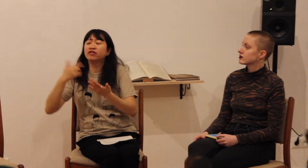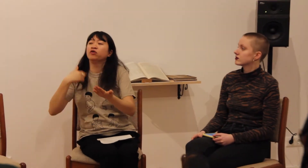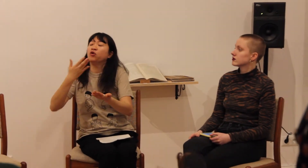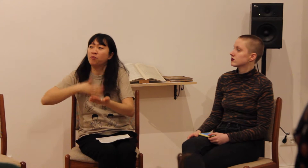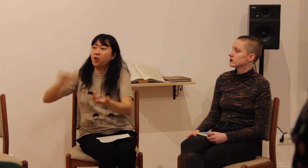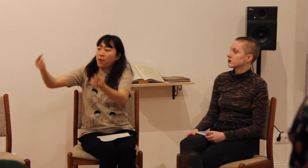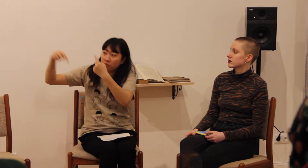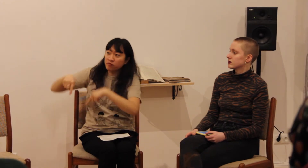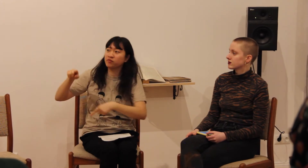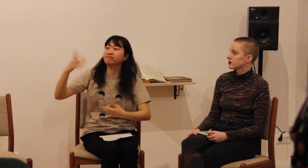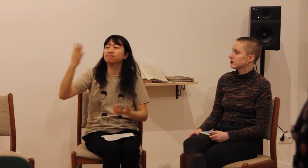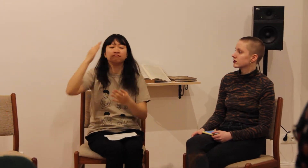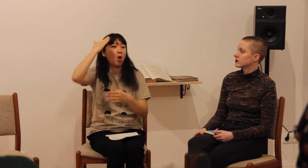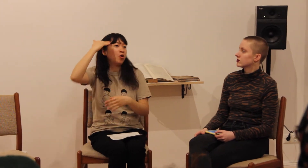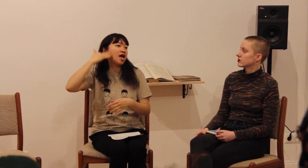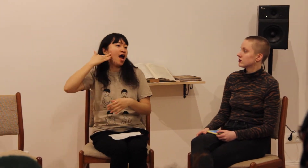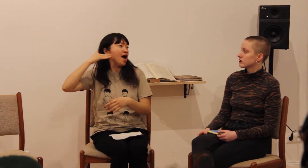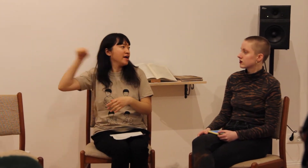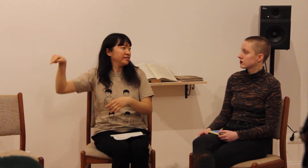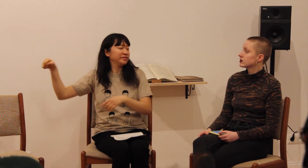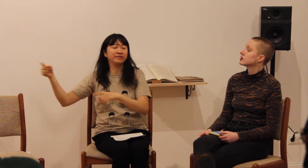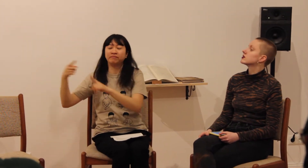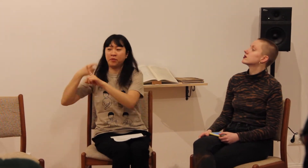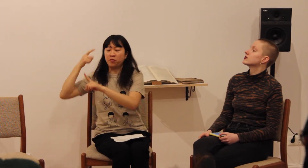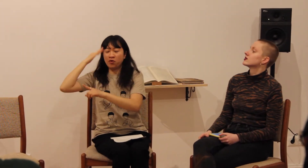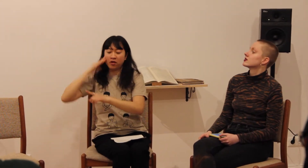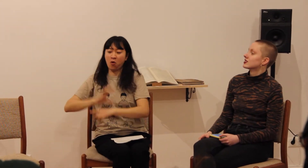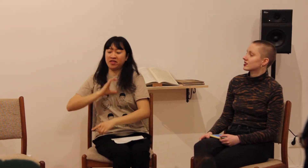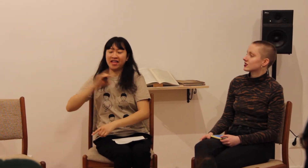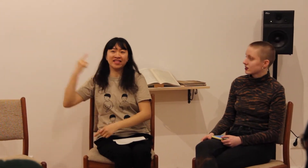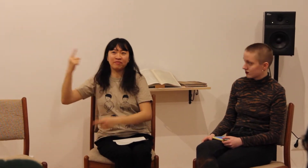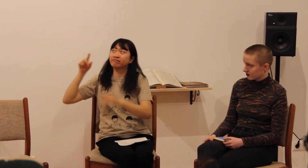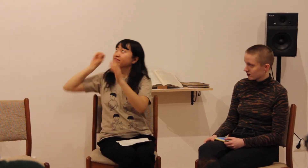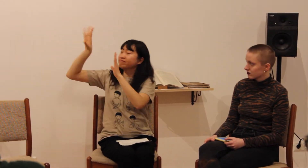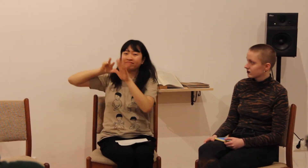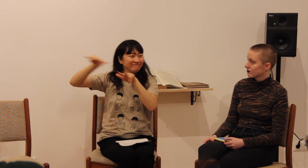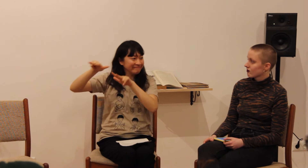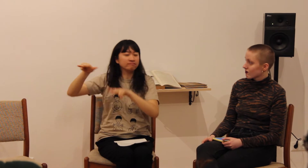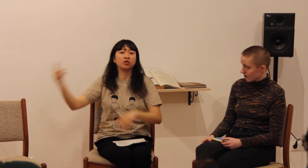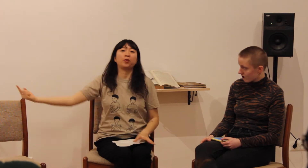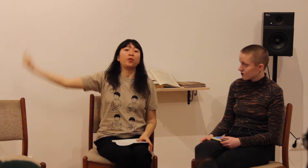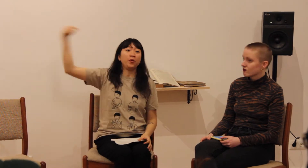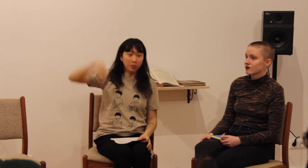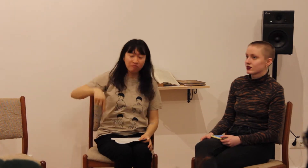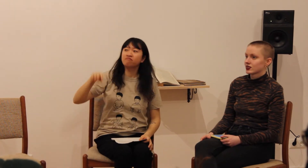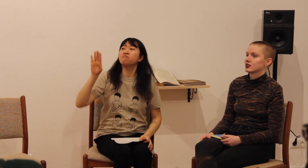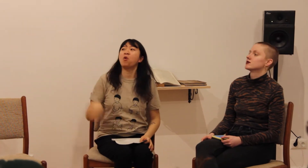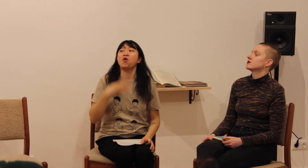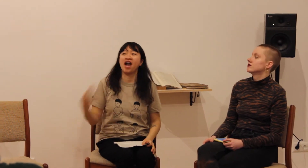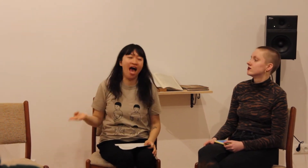sondern wir begrüßen jetzt aus Südkorea, Bora die CODA ist und die Regisseurin des Films.